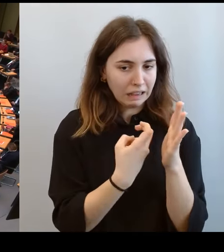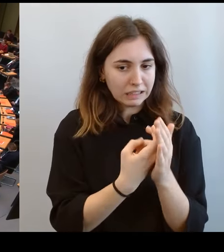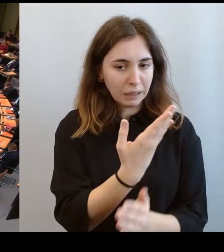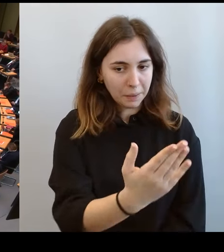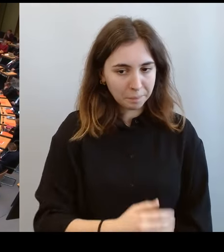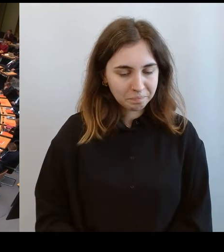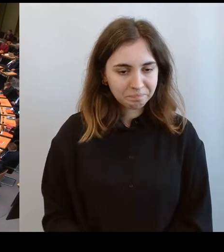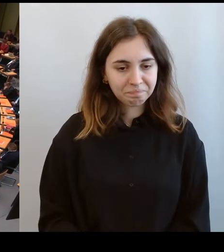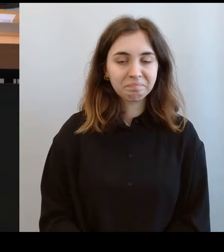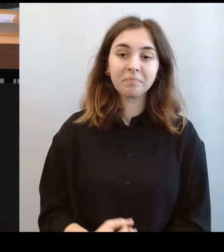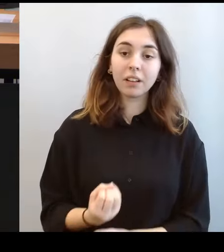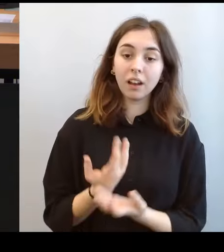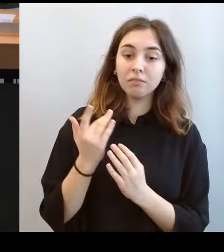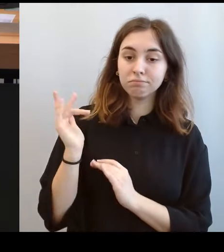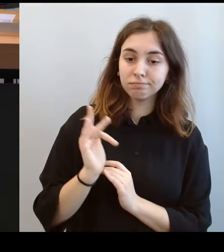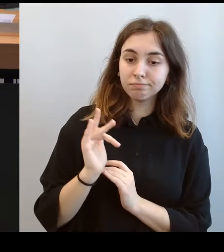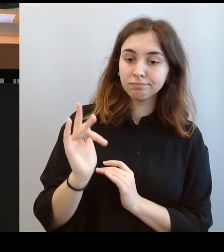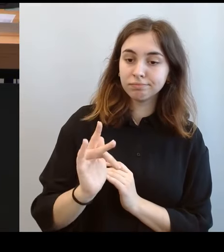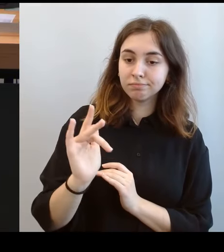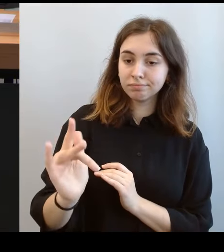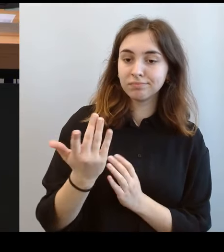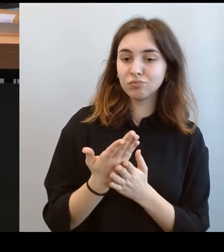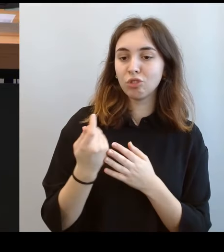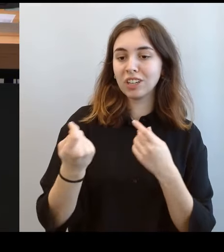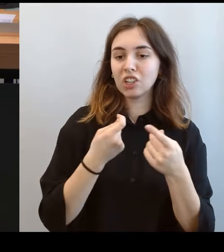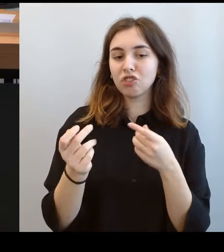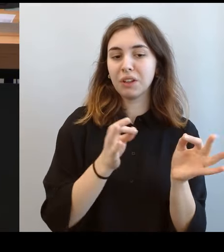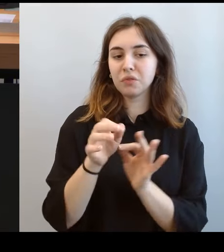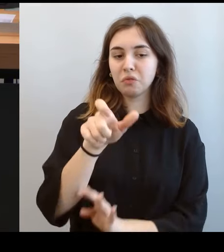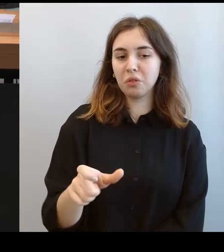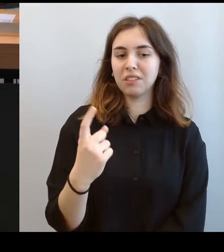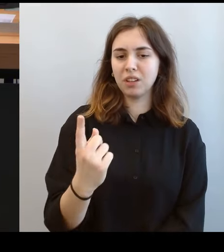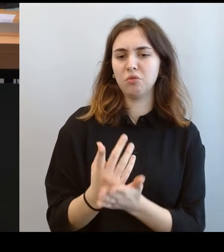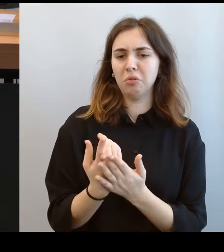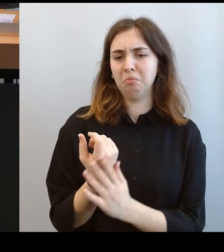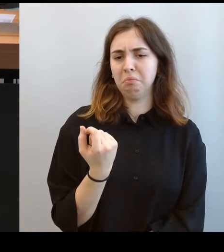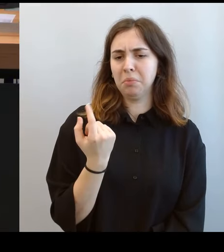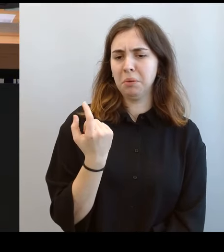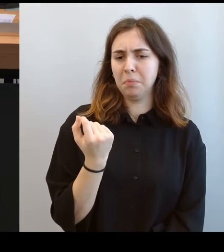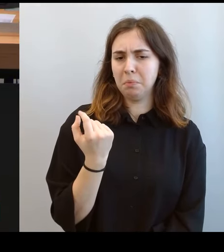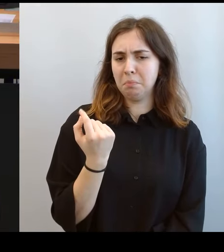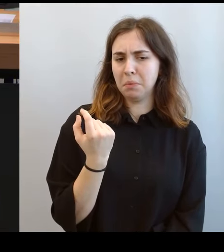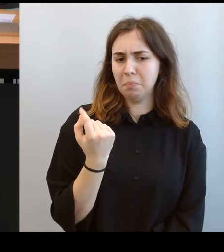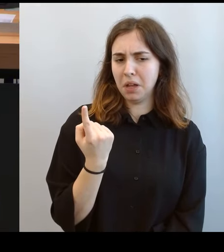eine komische Komponente. Und das, was Sie gerade hier von sich geben, gehört sicherlich zur Spitzenrunde dazu.